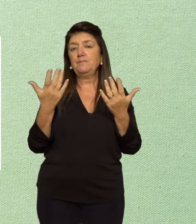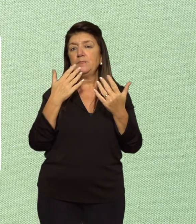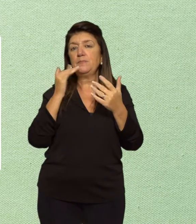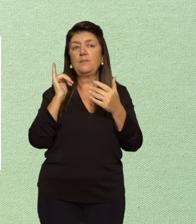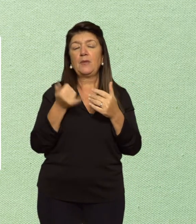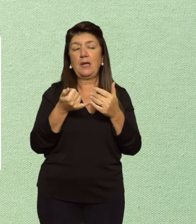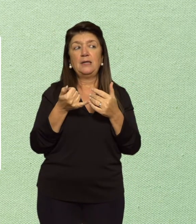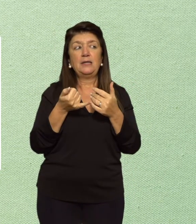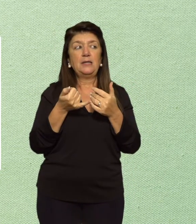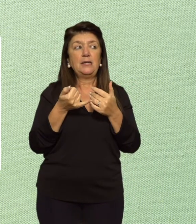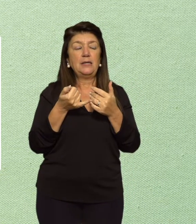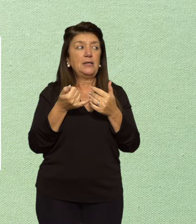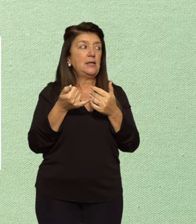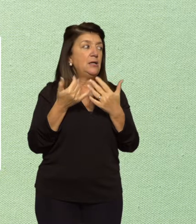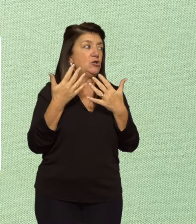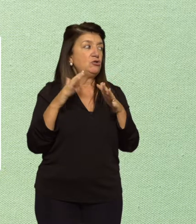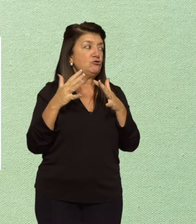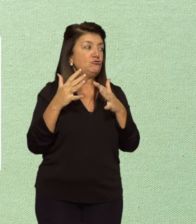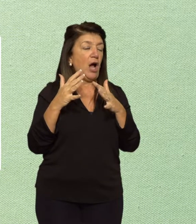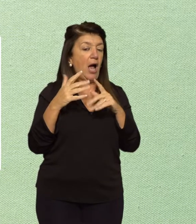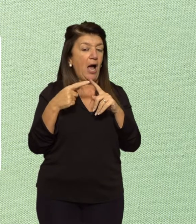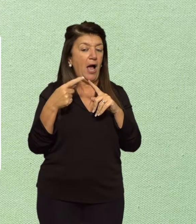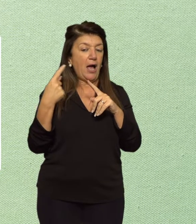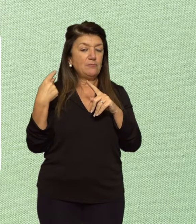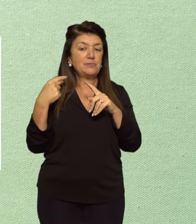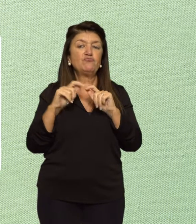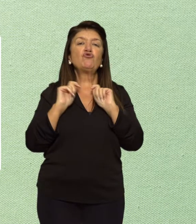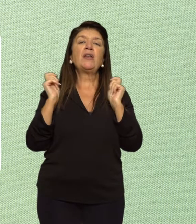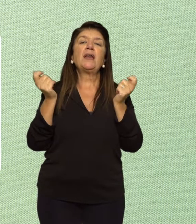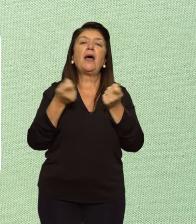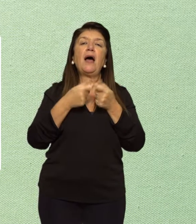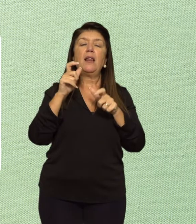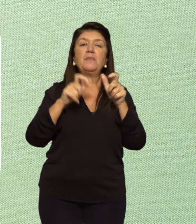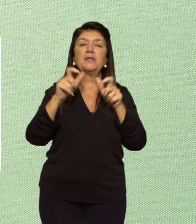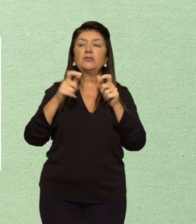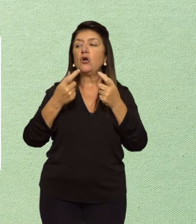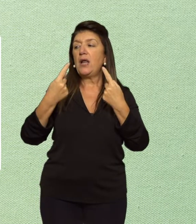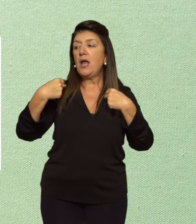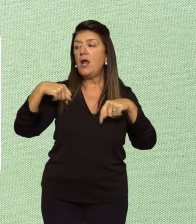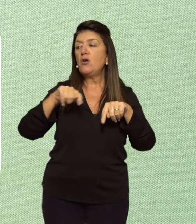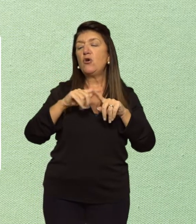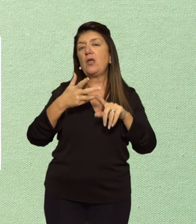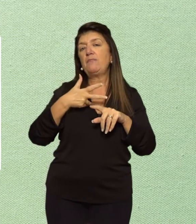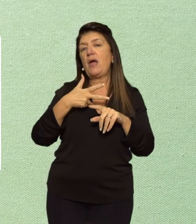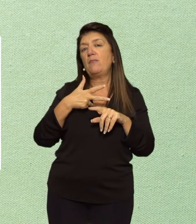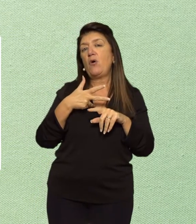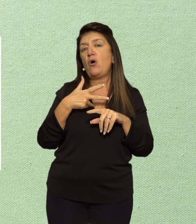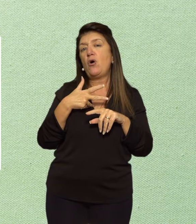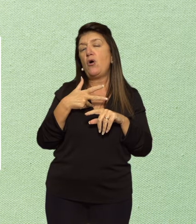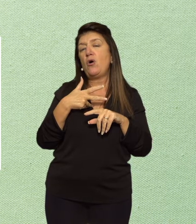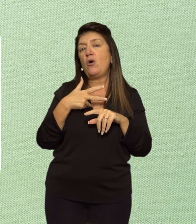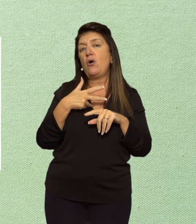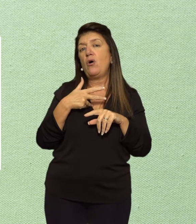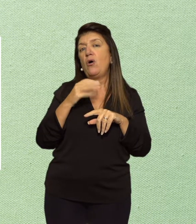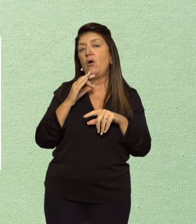poi nella nella popolazione generale noi abbiamo una buona prevalenza di vittime di sesso femminile